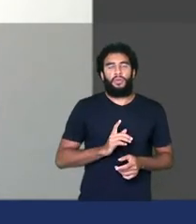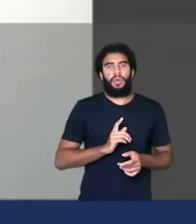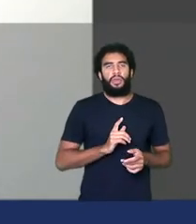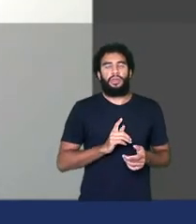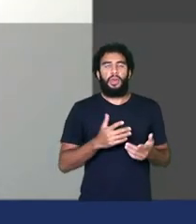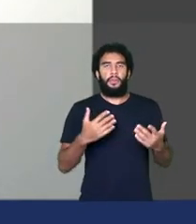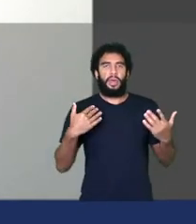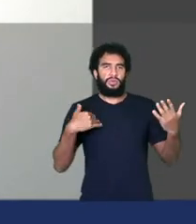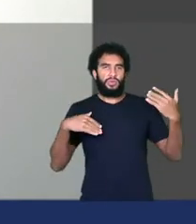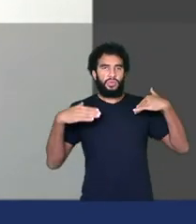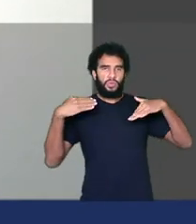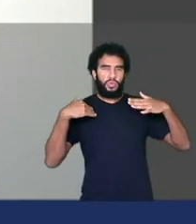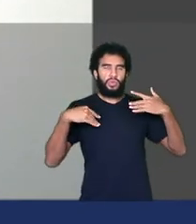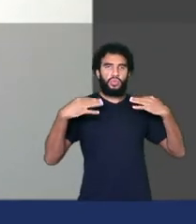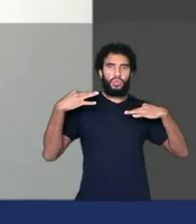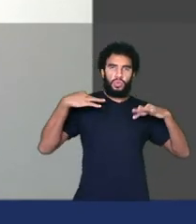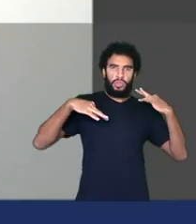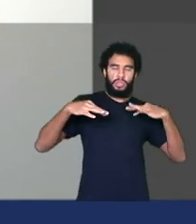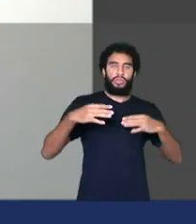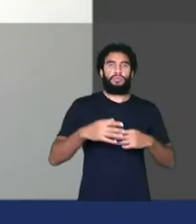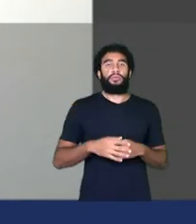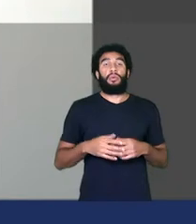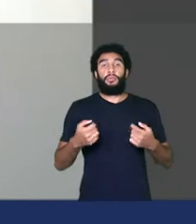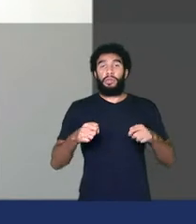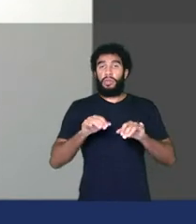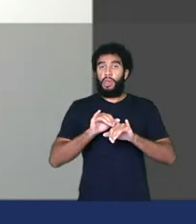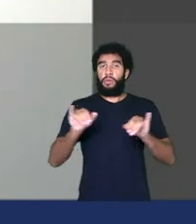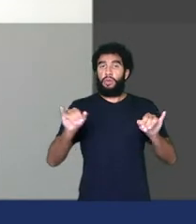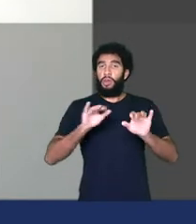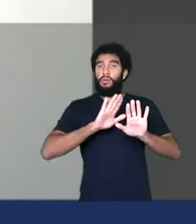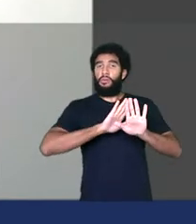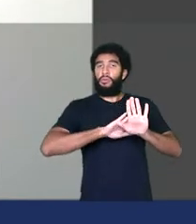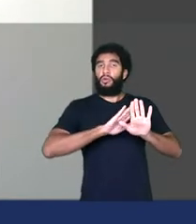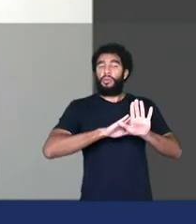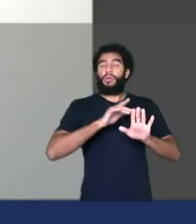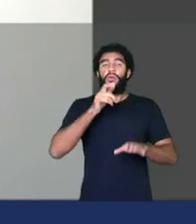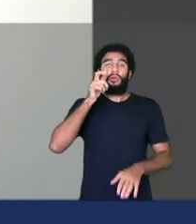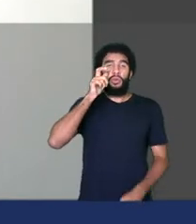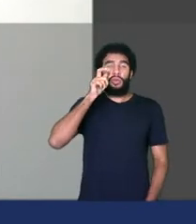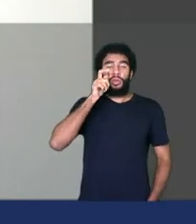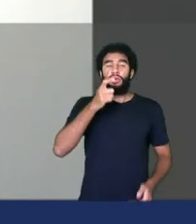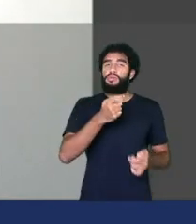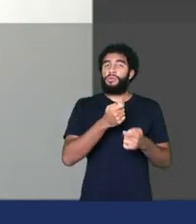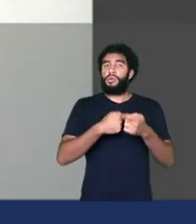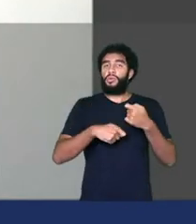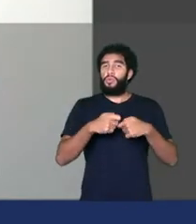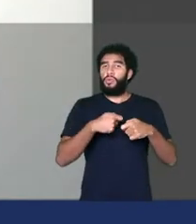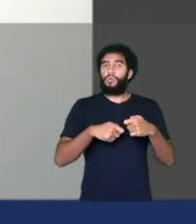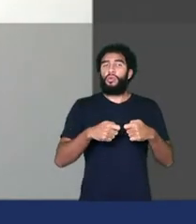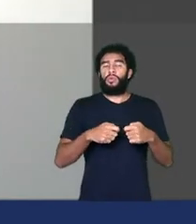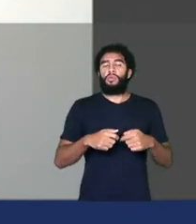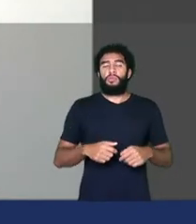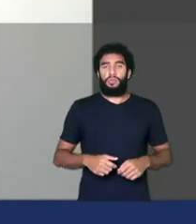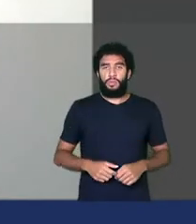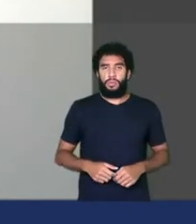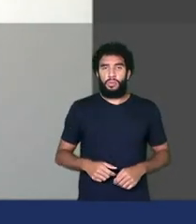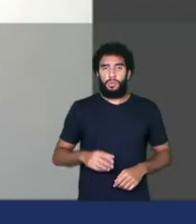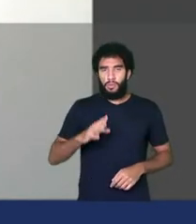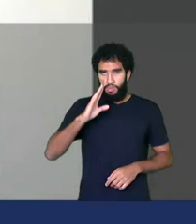EMPREGOS, DINAMIZAR O TURISMO. É PRECISO DENUNCIAR QUE HÁ INTERESSES ECONÔMICOS E ACIMA